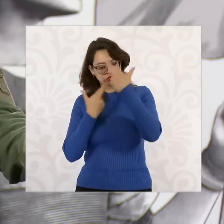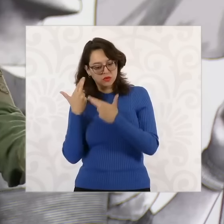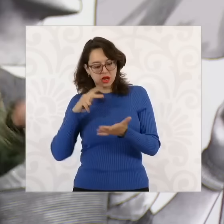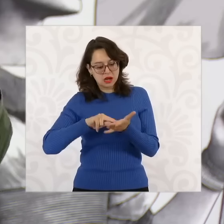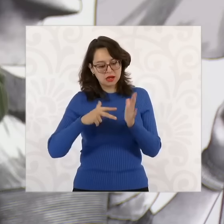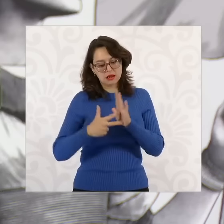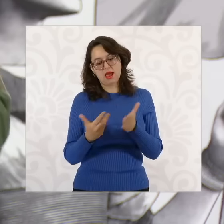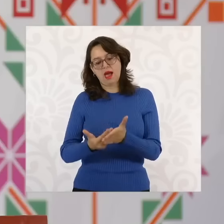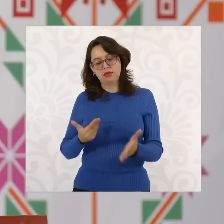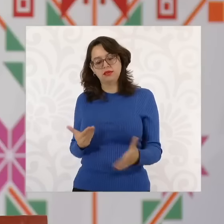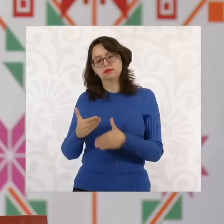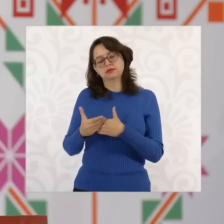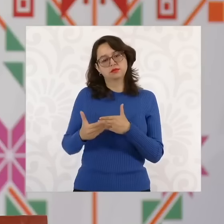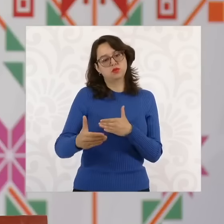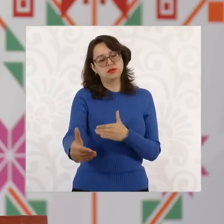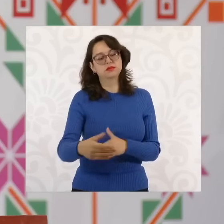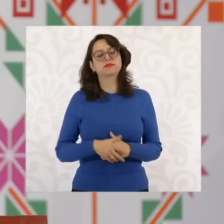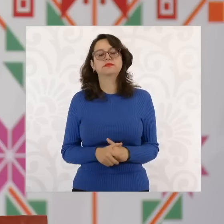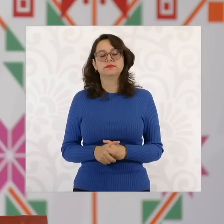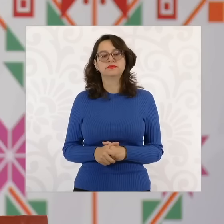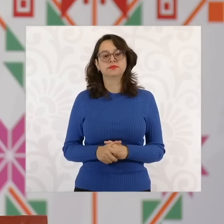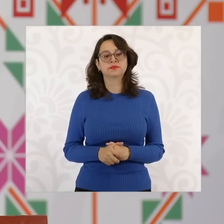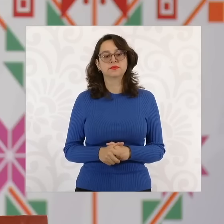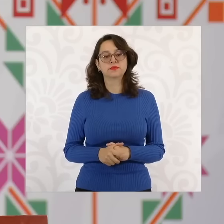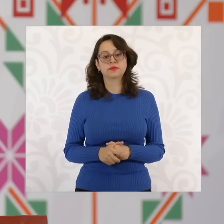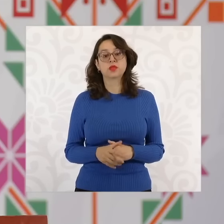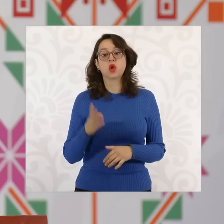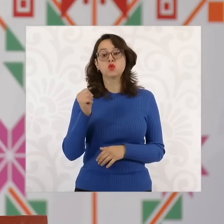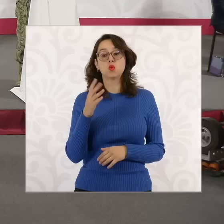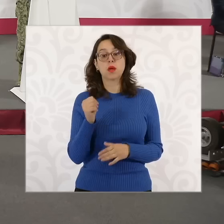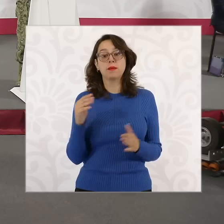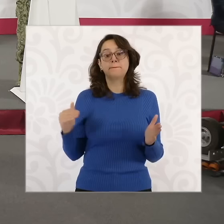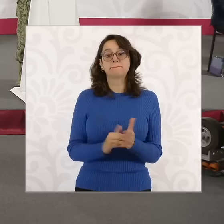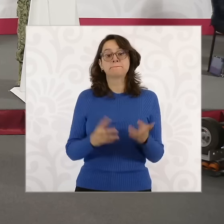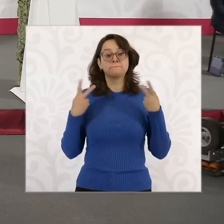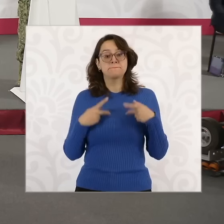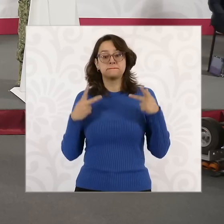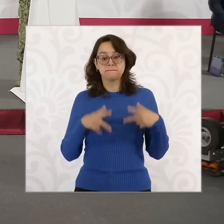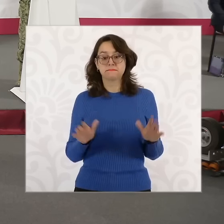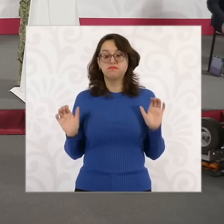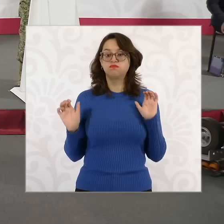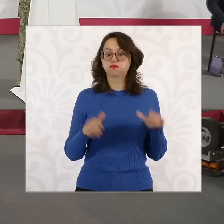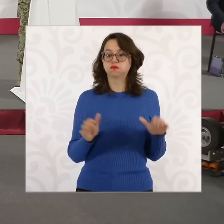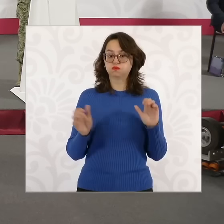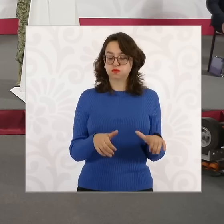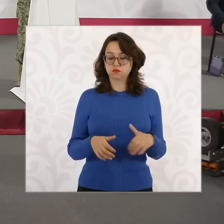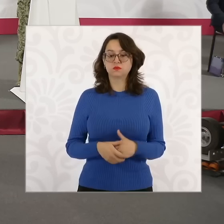preliminar y de acompañamiento. Acá tenemos generados 9000 empleos directos. Ahora vamos,